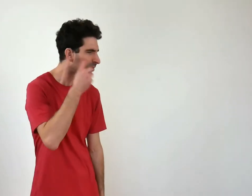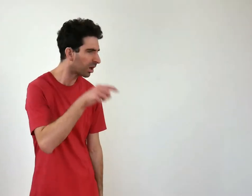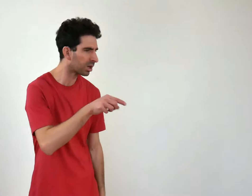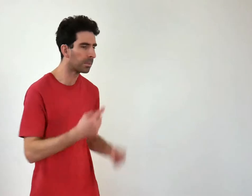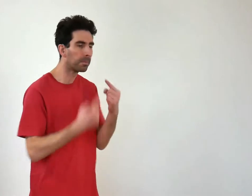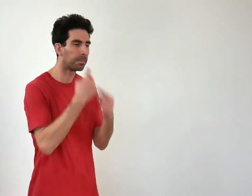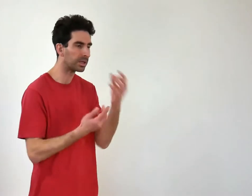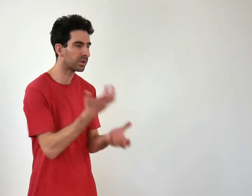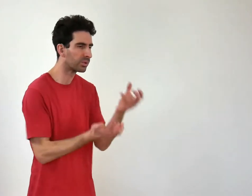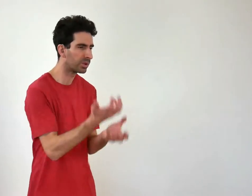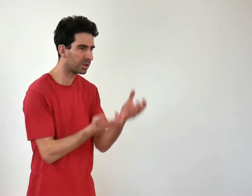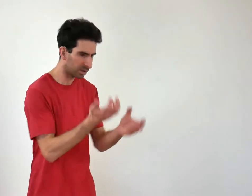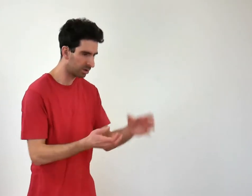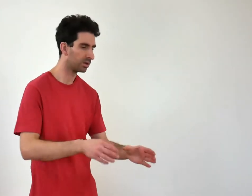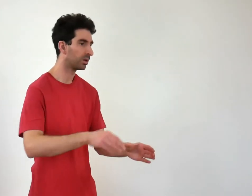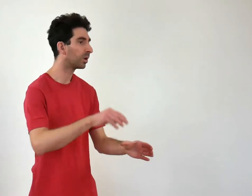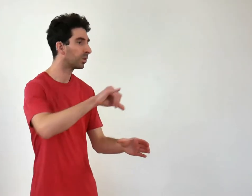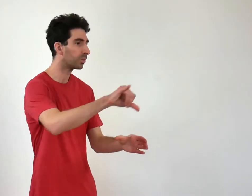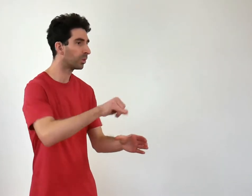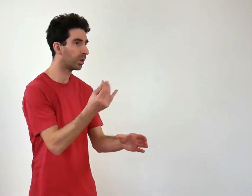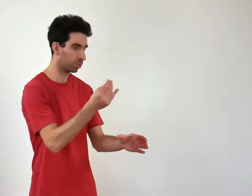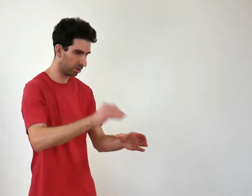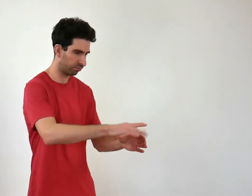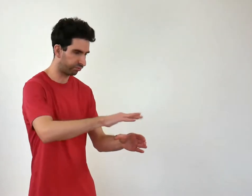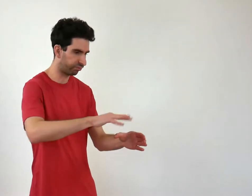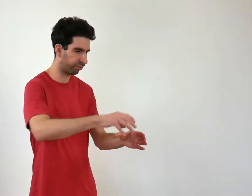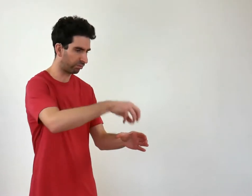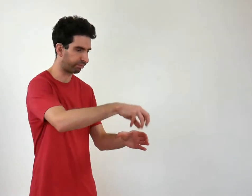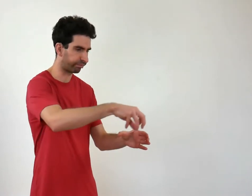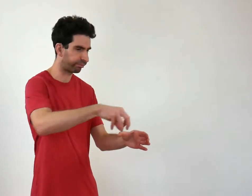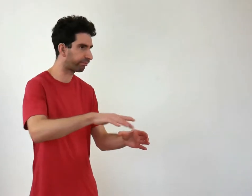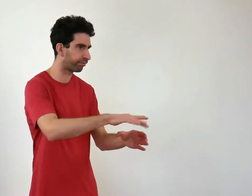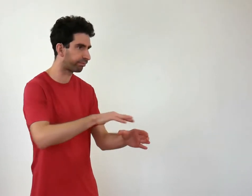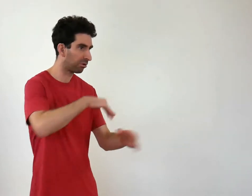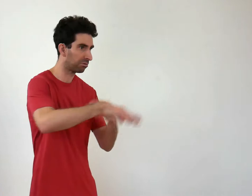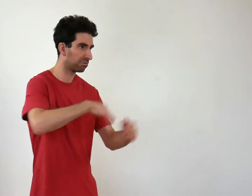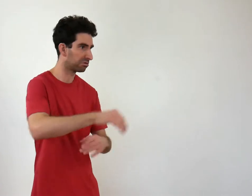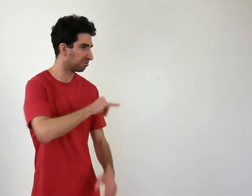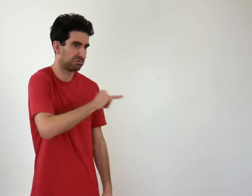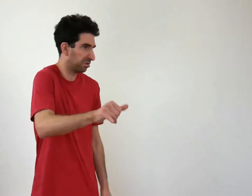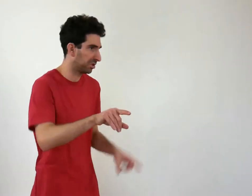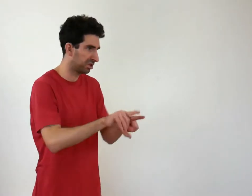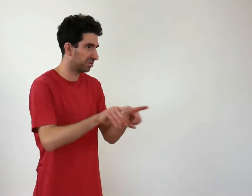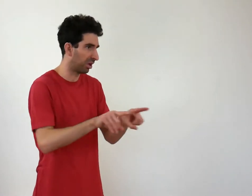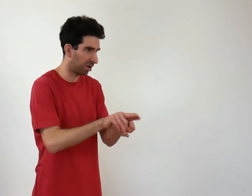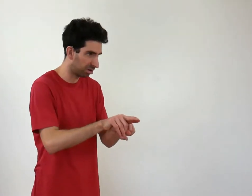On remarque que pendant la cuisson des pâtes, l'huile reste à la surface. C'est pareil.